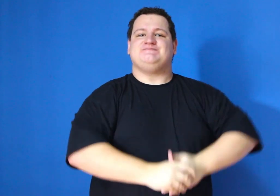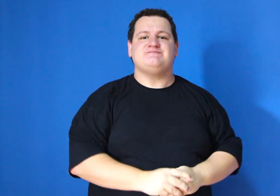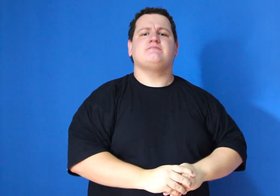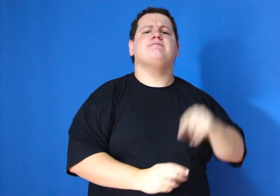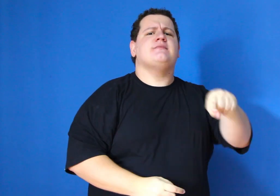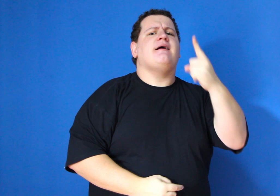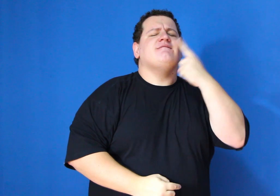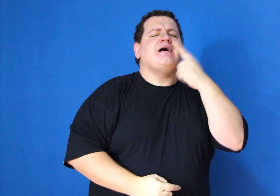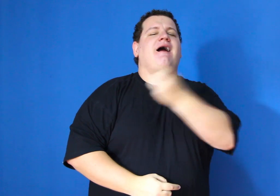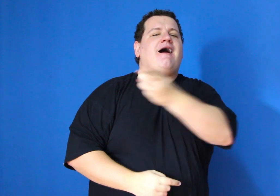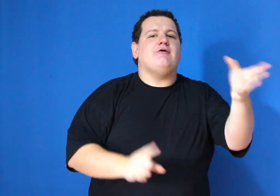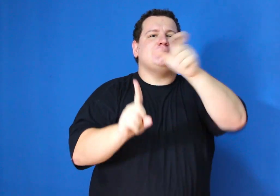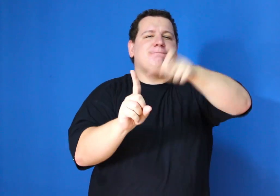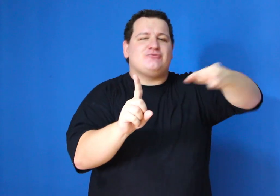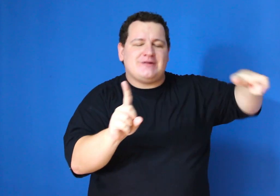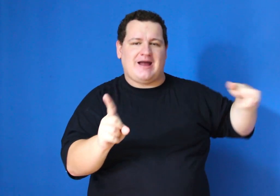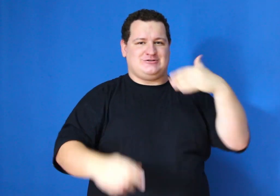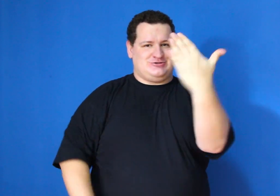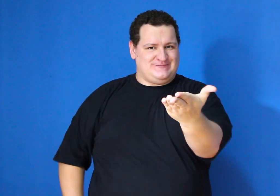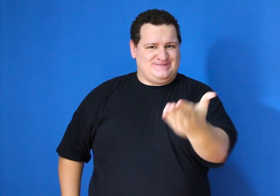Veja os seus personagens.